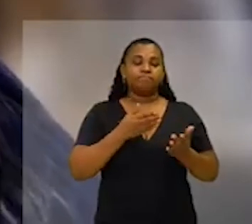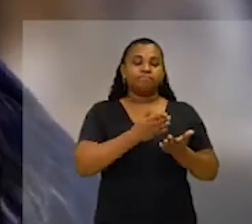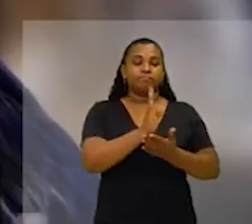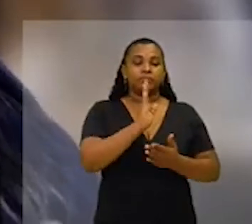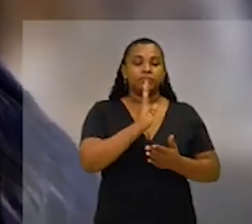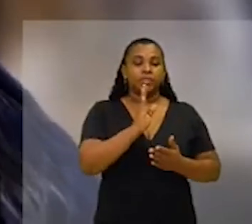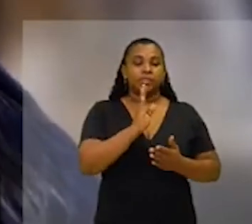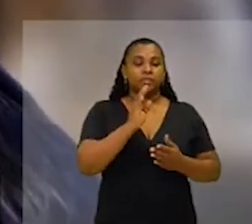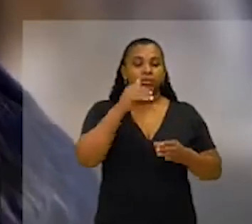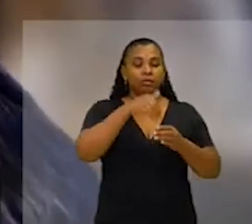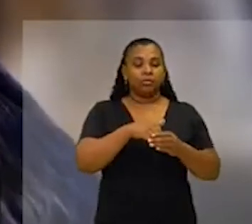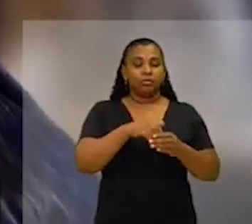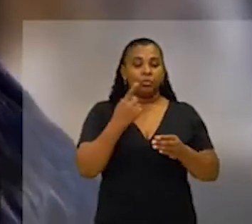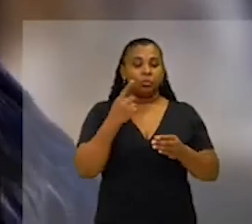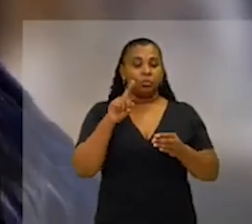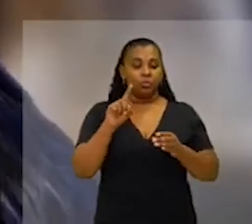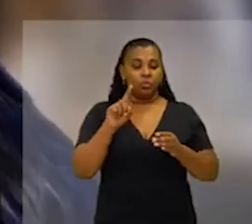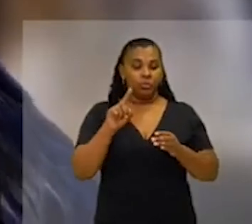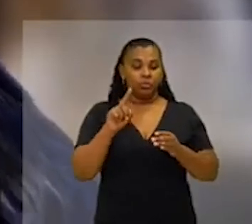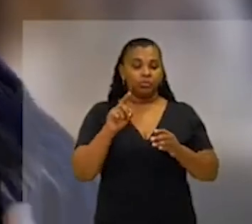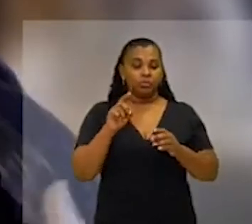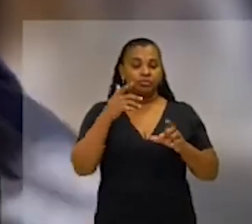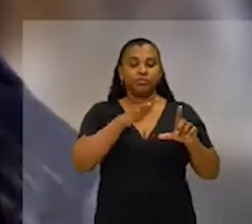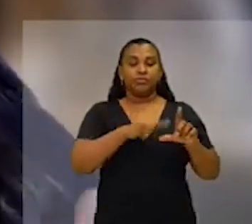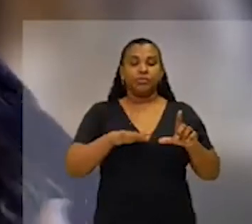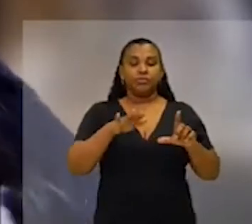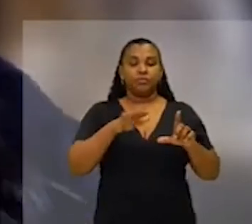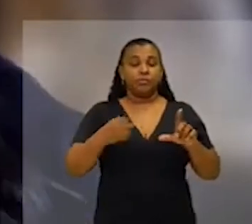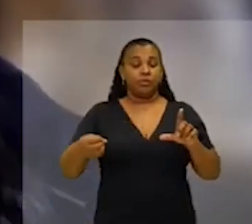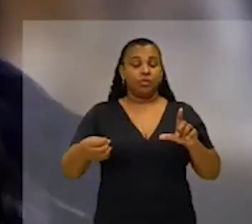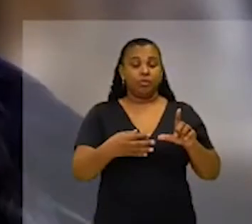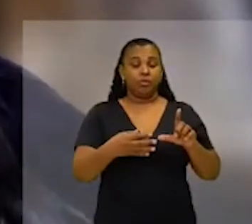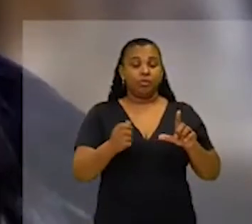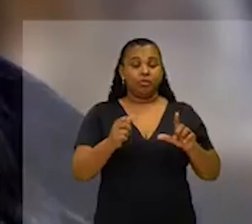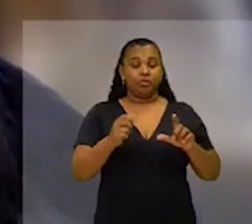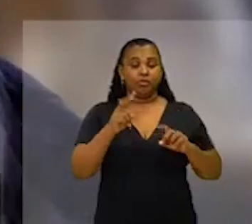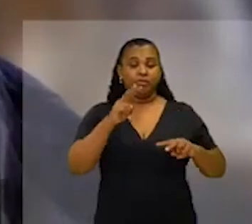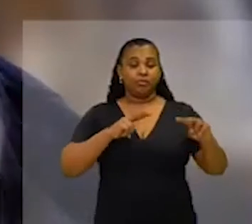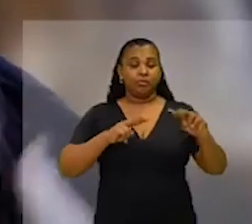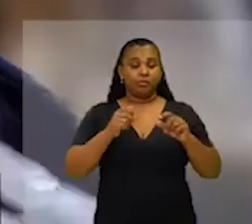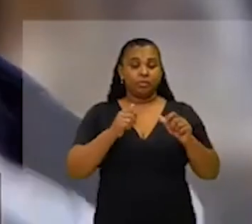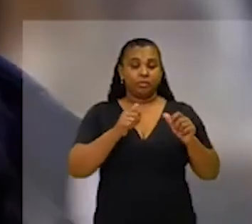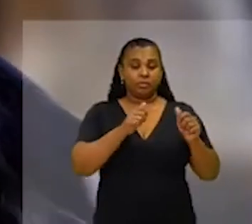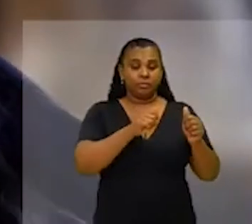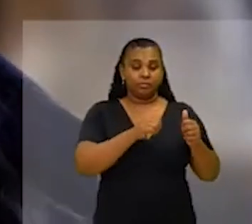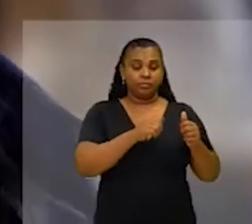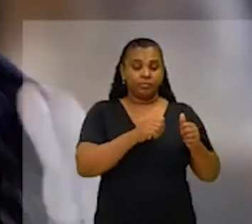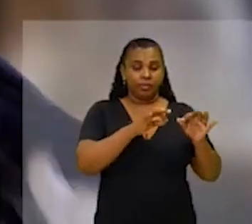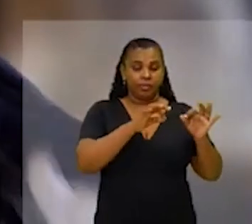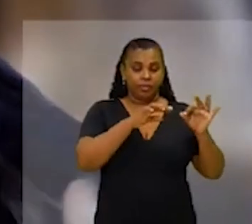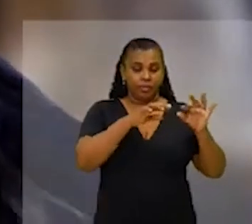que permite a visibilidade o acompanhamento por qualquer pessoa do fluxo das verbas E no